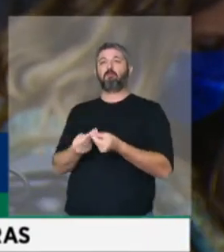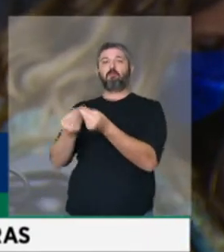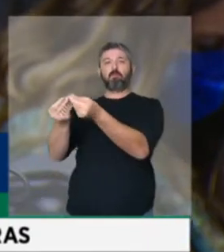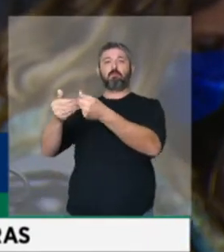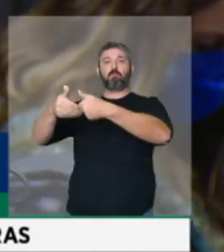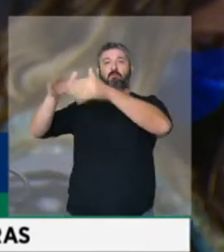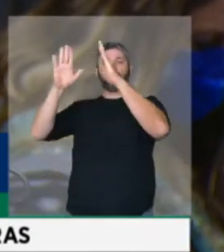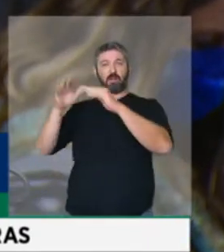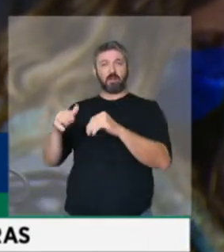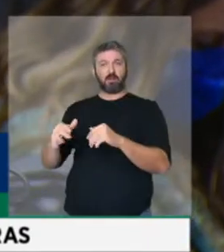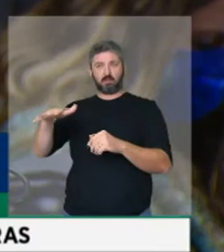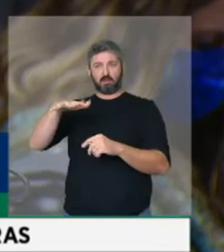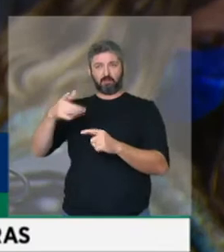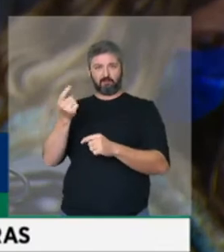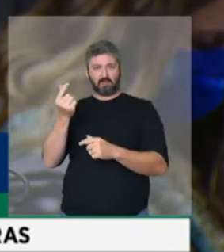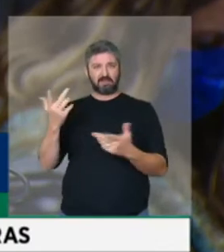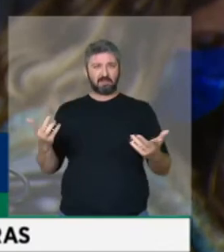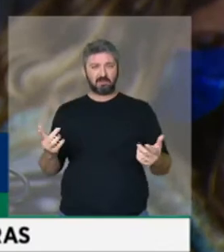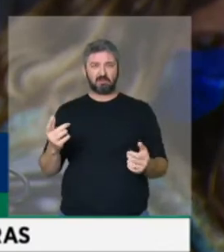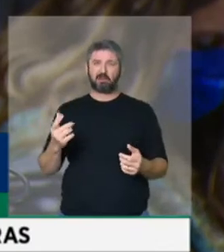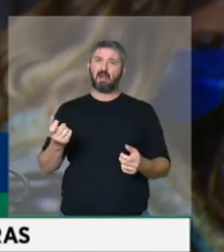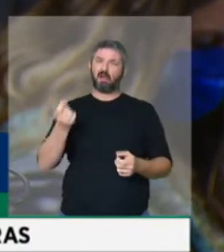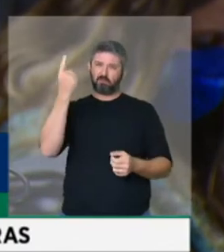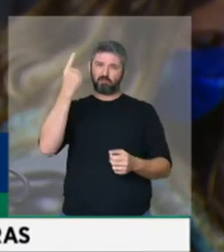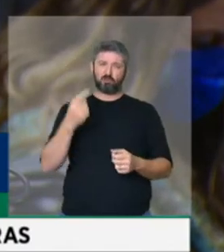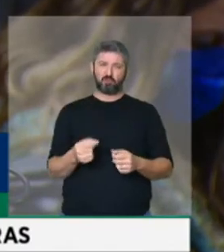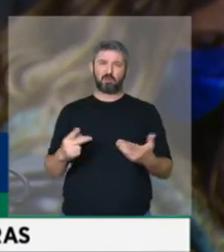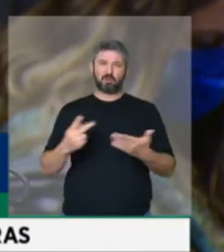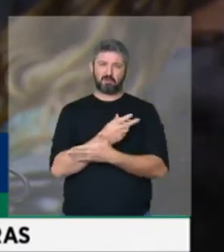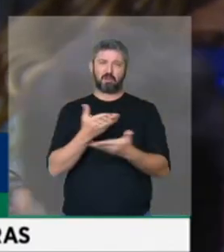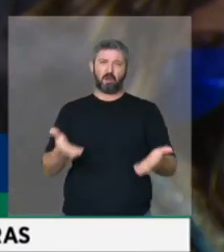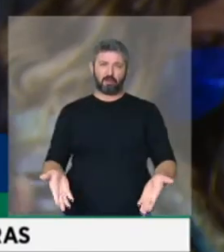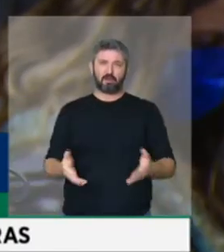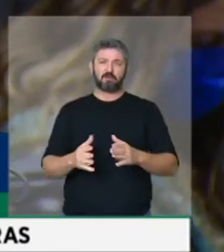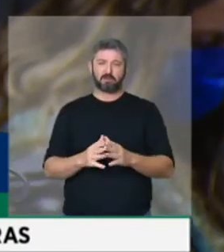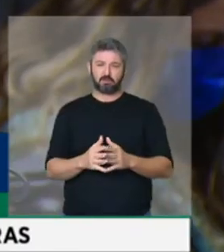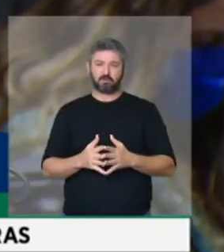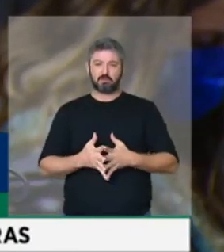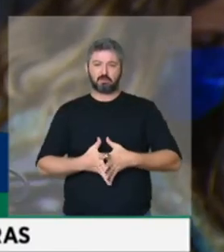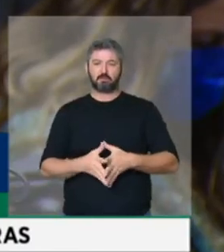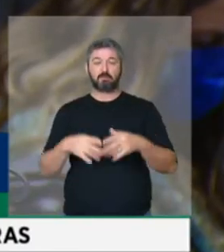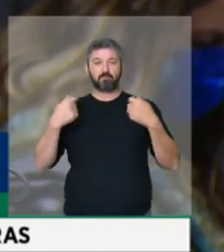AMÉRICA, QUE LÁ ELES DÃO TANTA IMPORTÂNCIA PRO SETOR ELÉTRICO QUE ELES COLOCARAM O EXÉRCITO PRA CUIDAR DO SETOR ELÉTRICO LÁ NOS ESTADOS